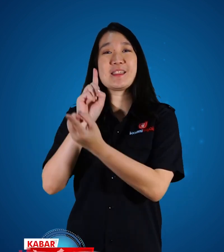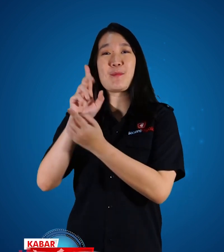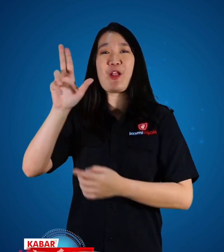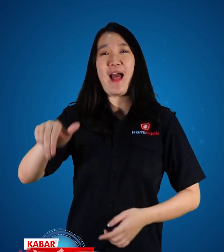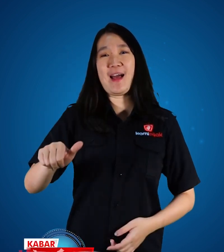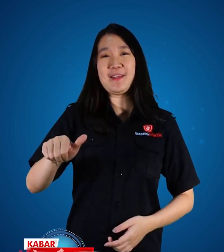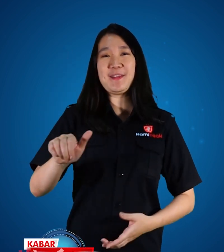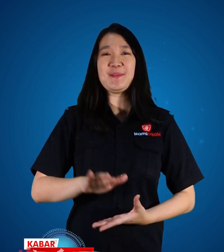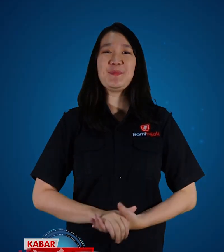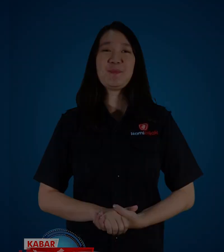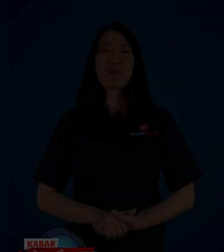Sampai jumpa.